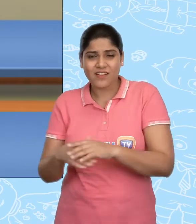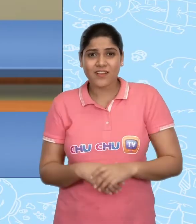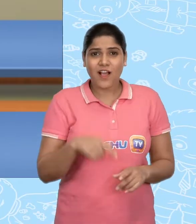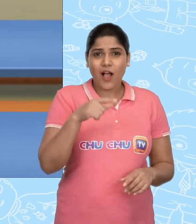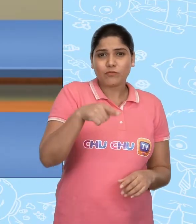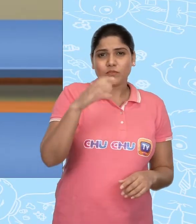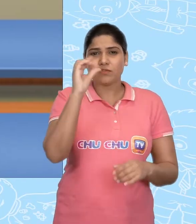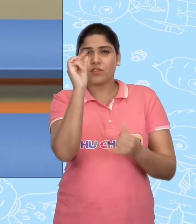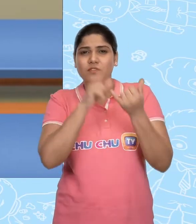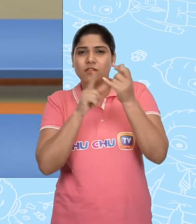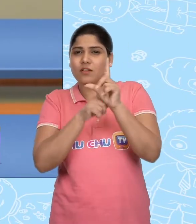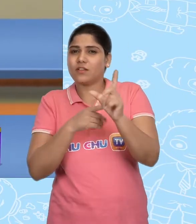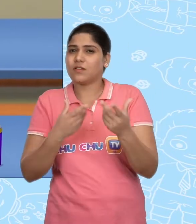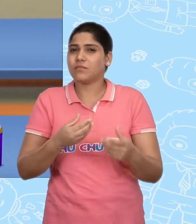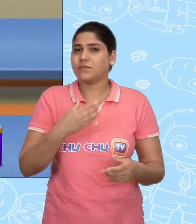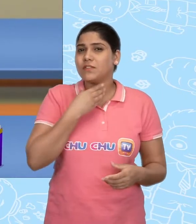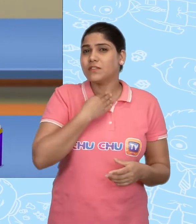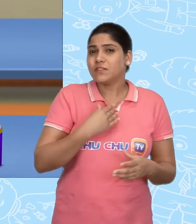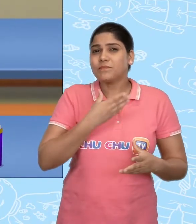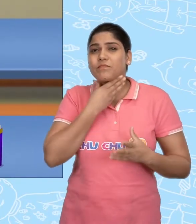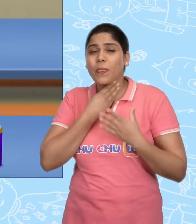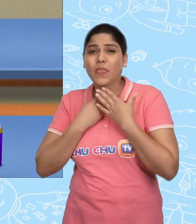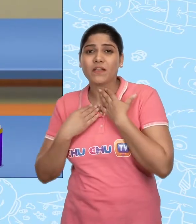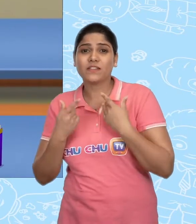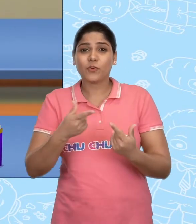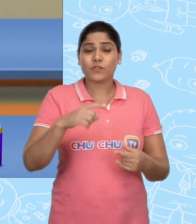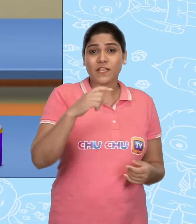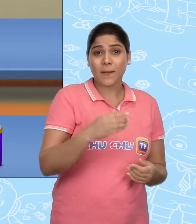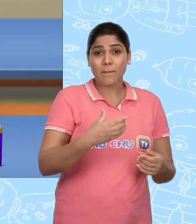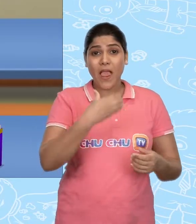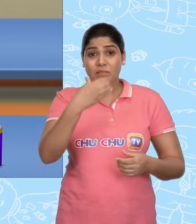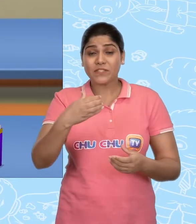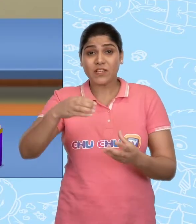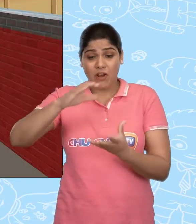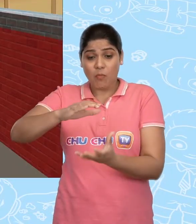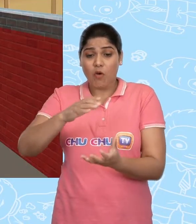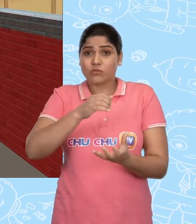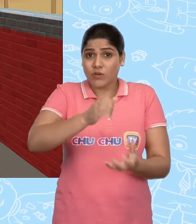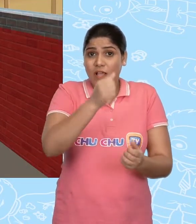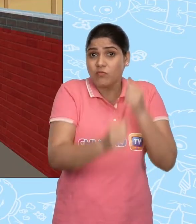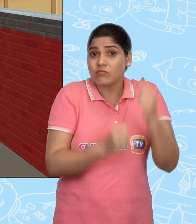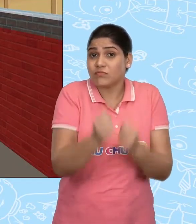अब तो Cusslyके मन मे लालच आ गया था और उसने pizza वाला lunch box उठाया और भागना शुरू कर दिया